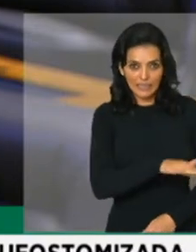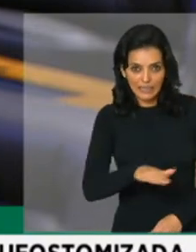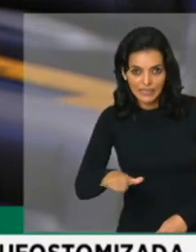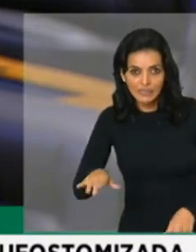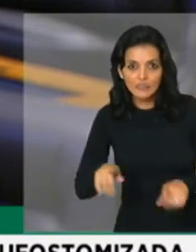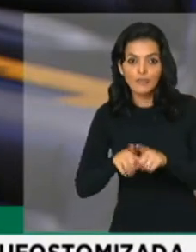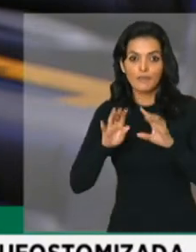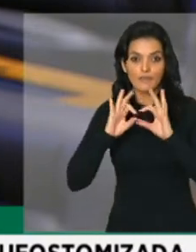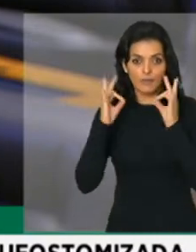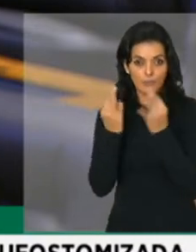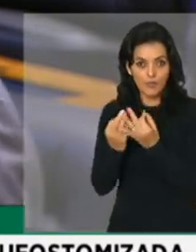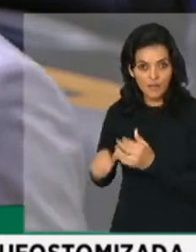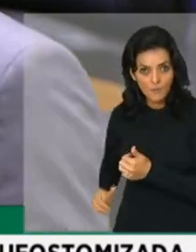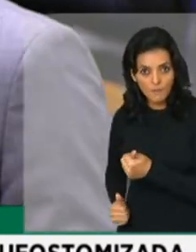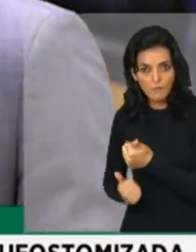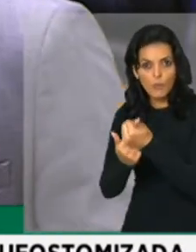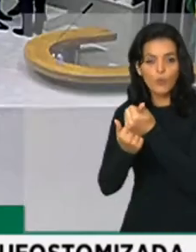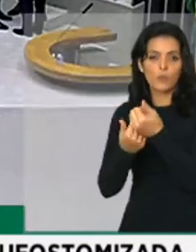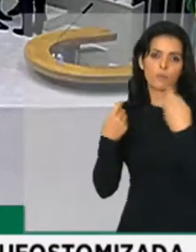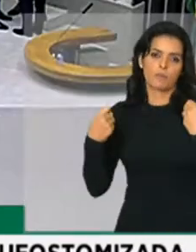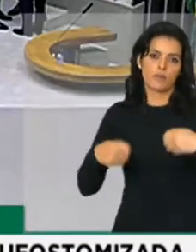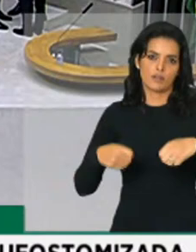SIM. -- [DEPUTADO]: PSC E PTB